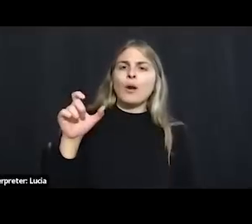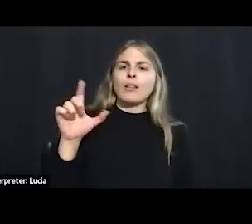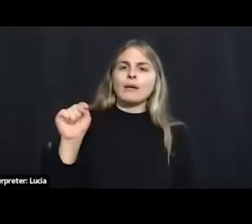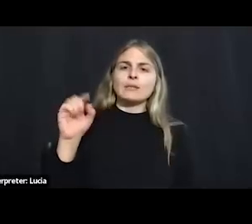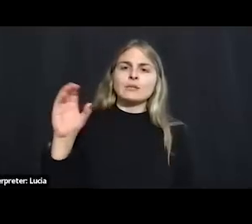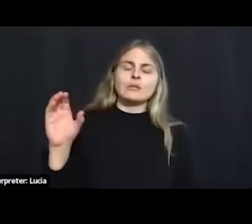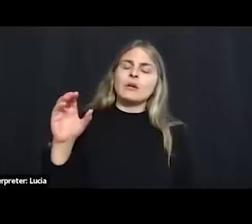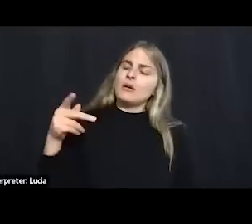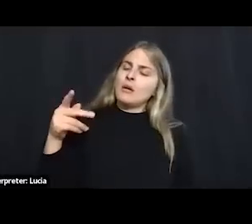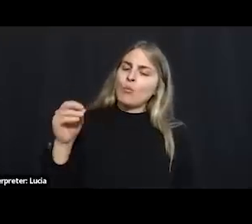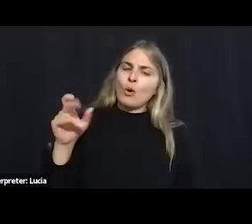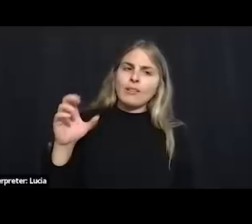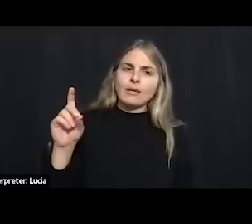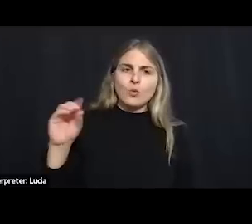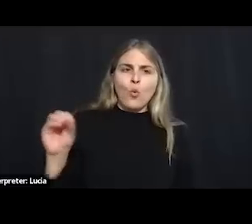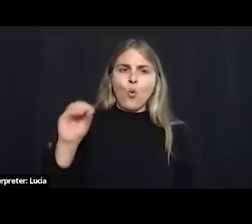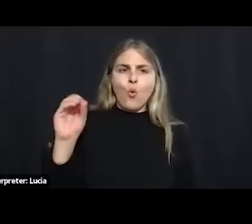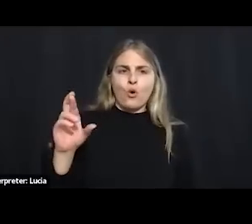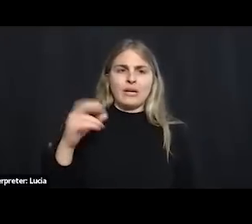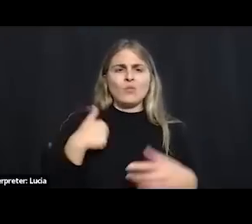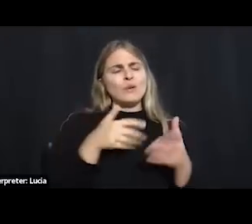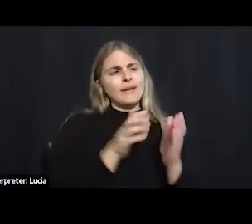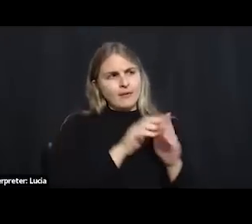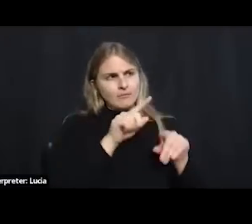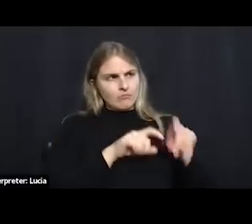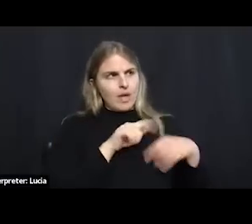Les hacemos una variedad de preguntas sobre su vivienda y sus actividades comunitarias.